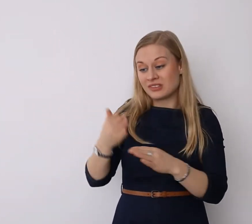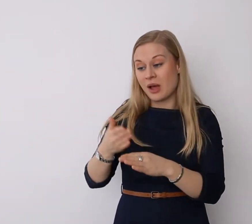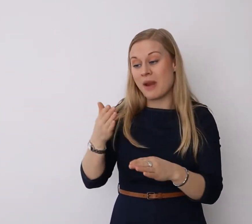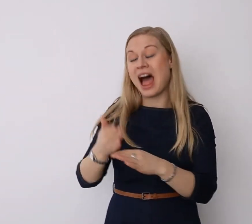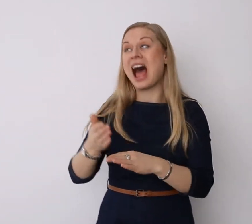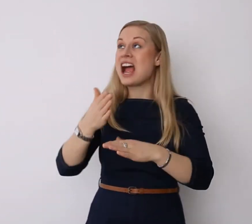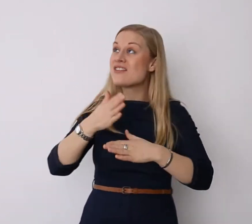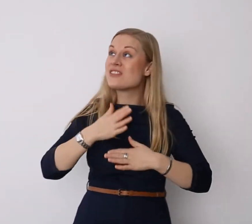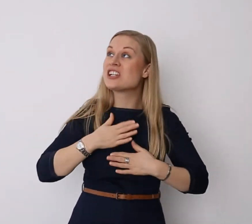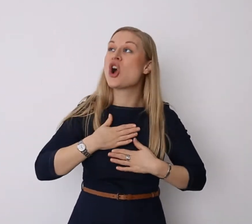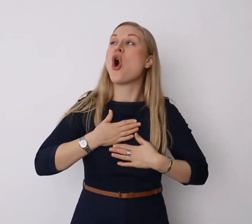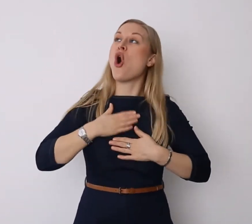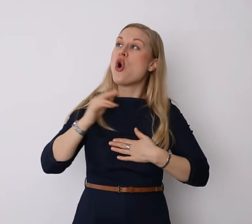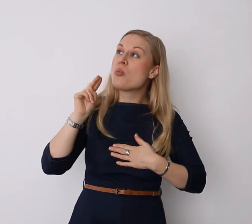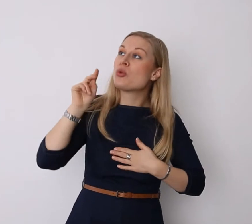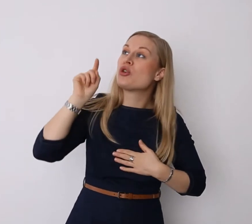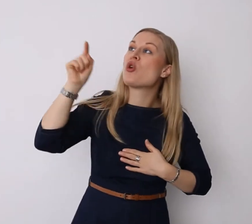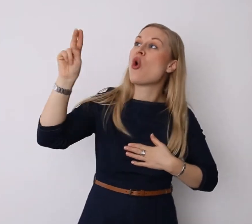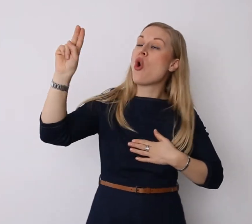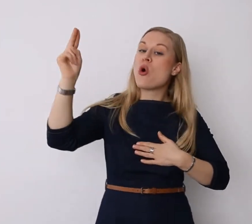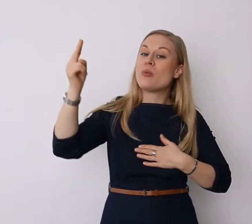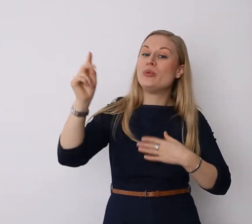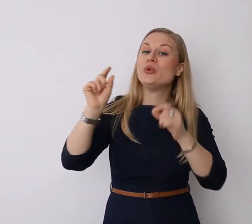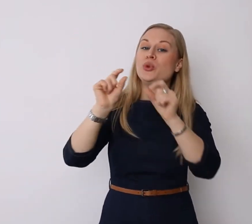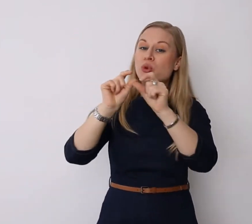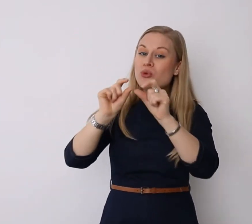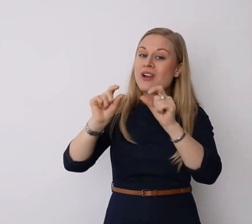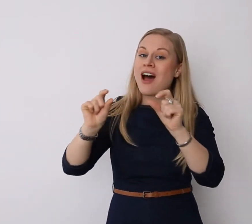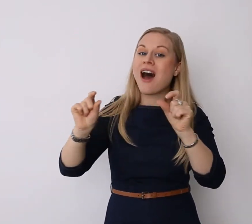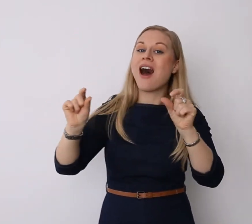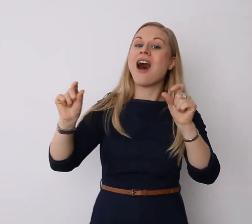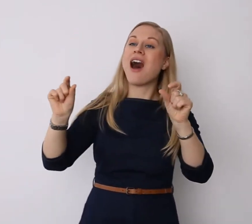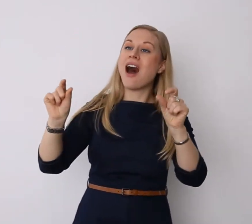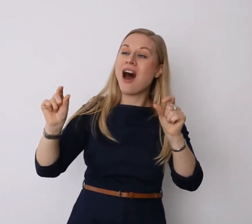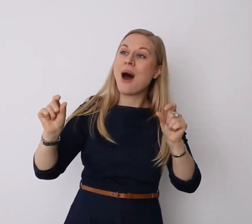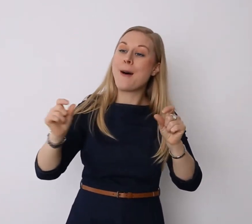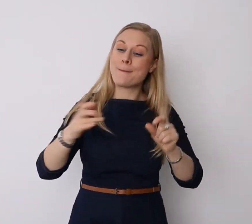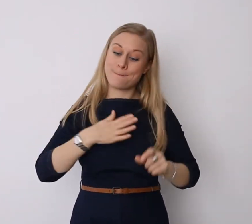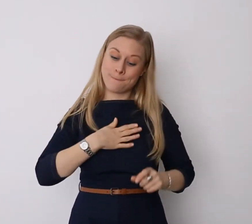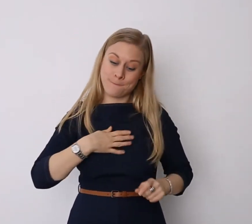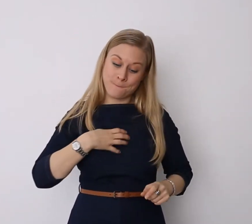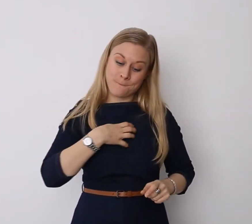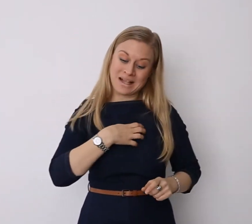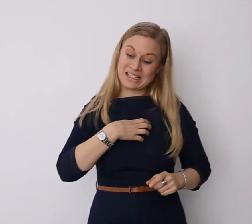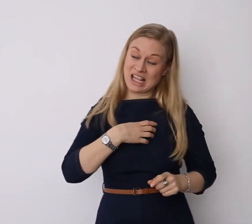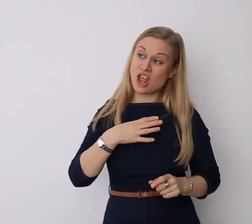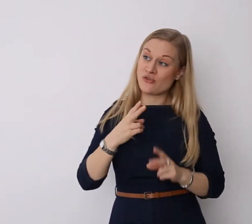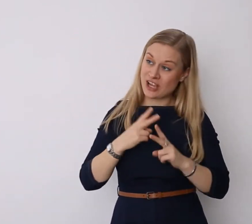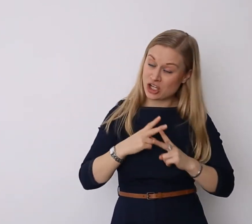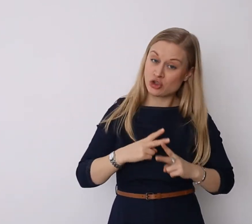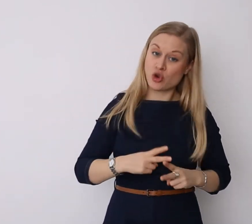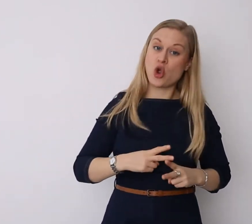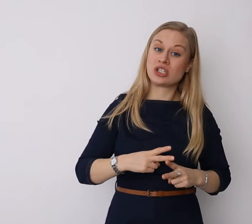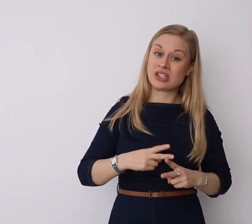dan blijf ik hopen op uw Naam. Mijn ziel vindt rust,